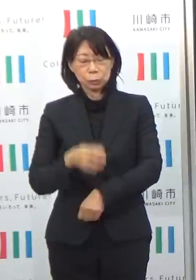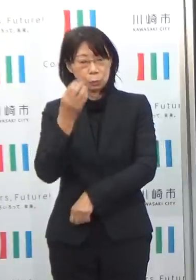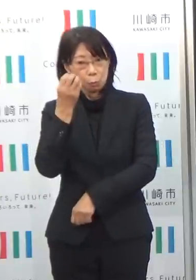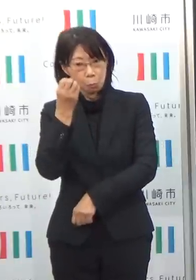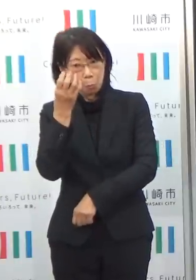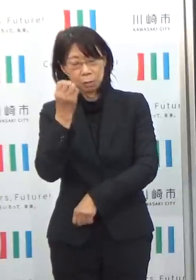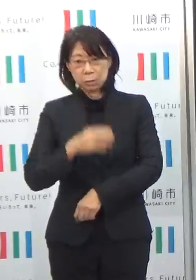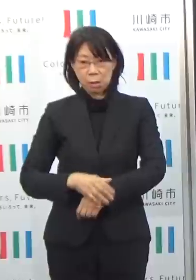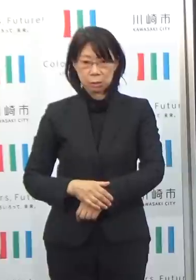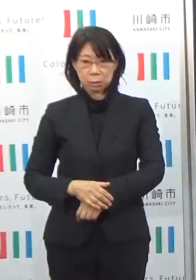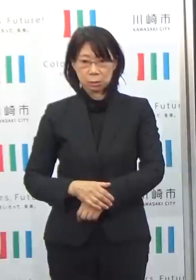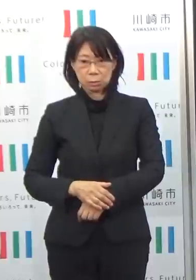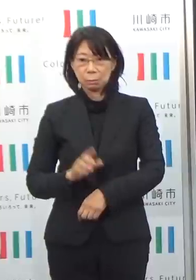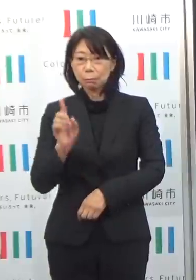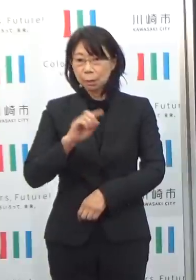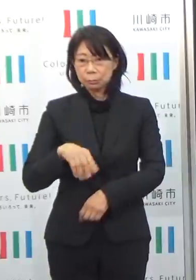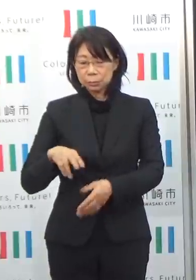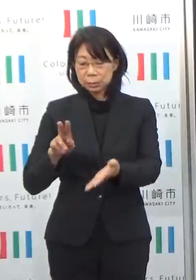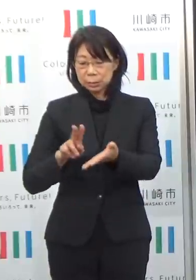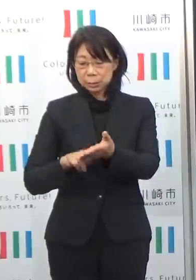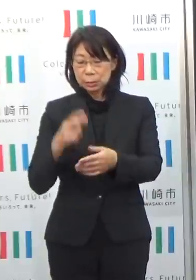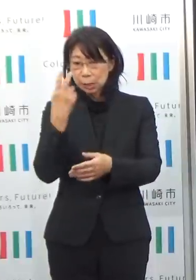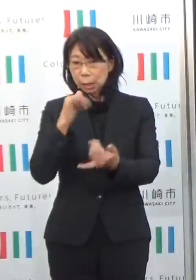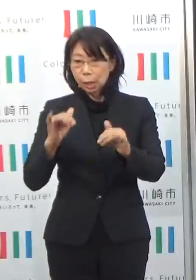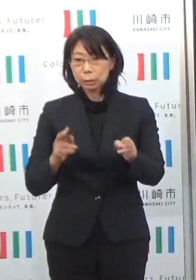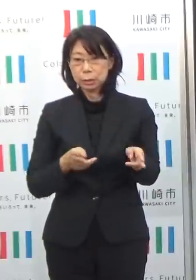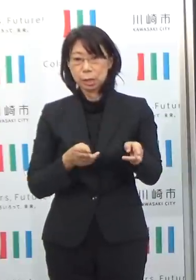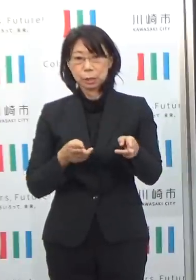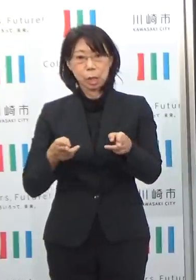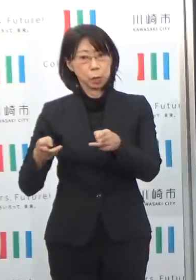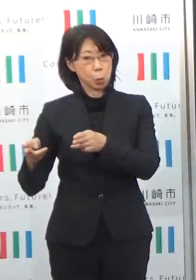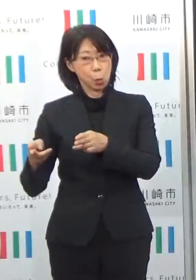指定管理者制度というものを採用していまして